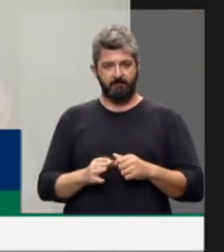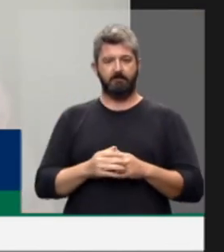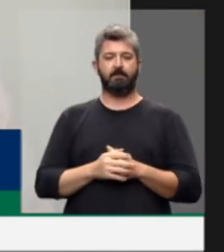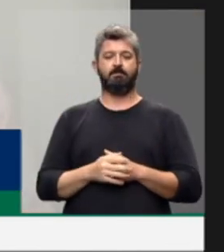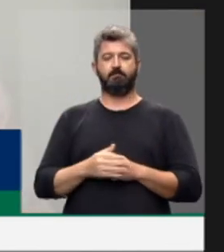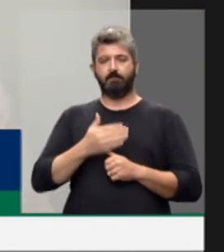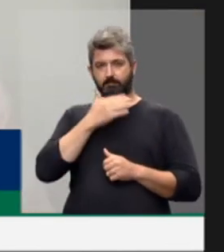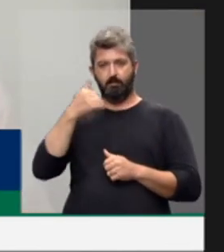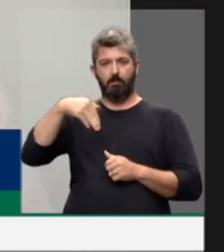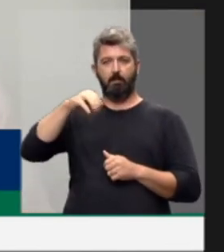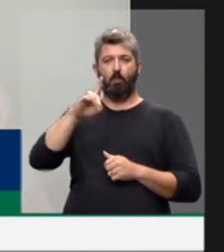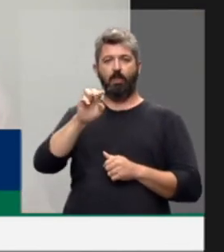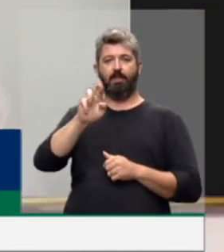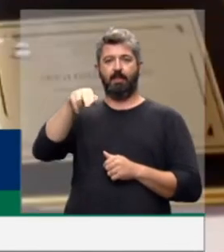IMPORTANTE PARA O PAÍS, O